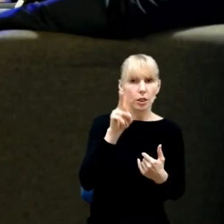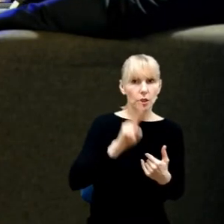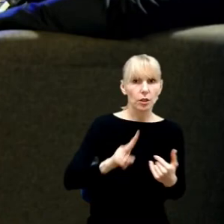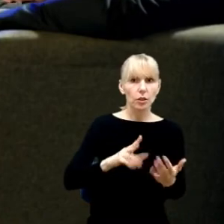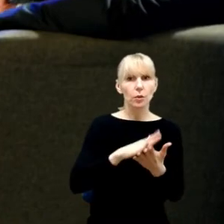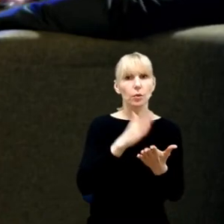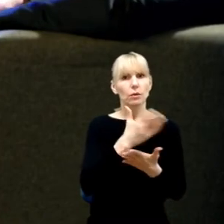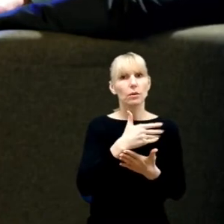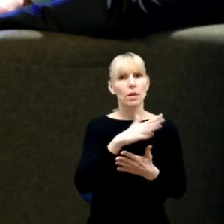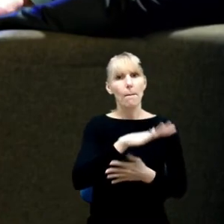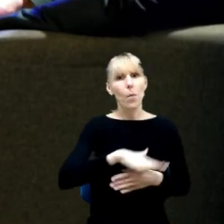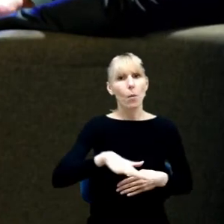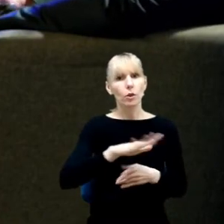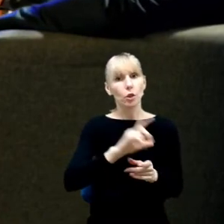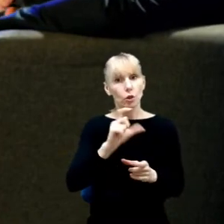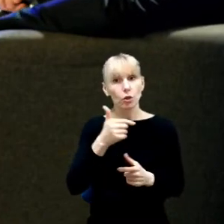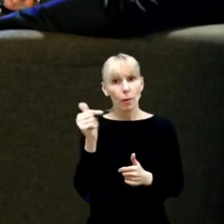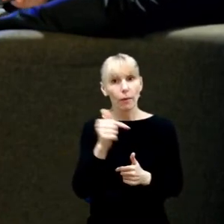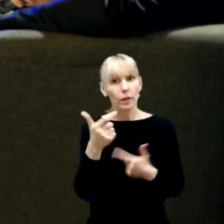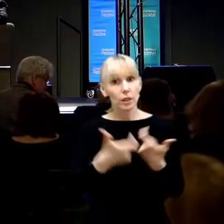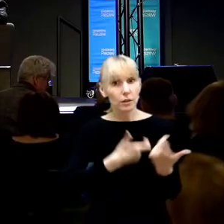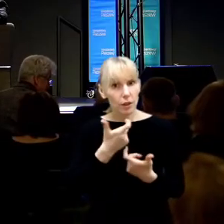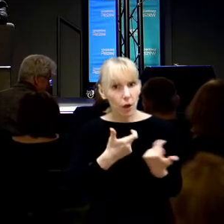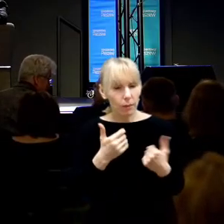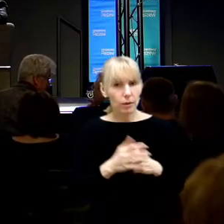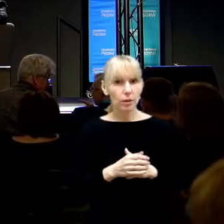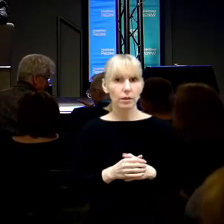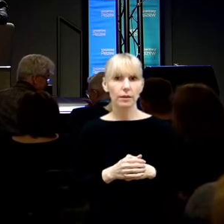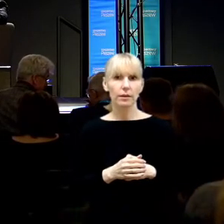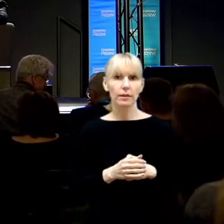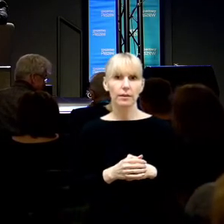Tak, bo jakby to zaczęłam od konia, ale tak naprawdę chodzi o to,